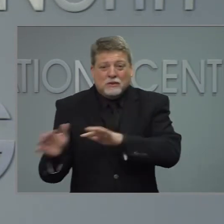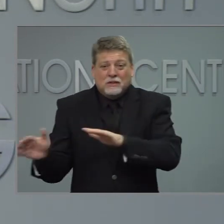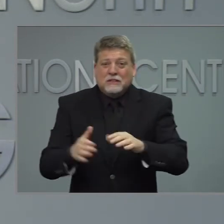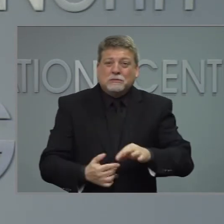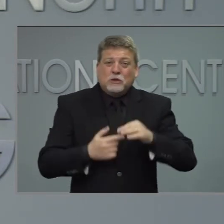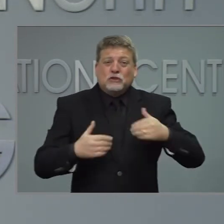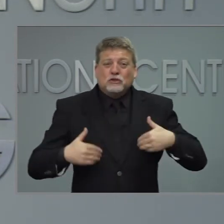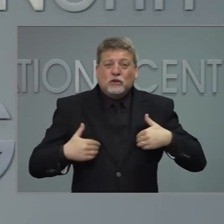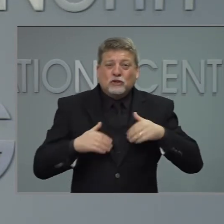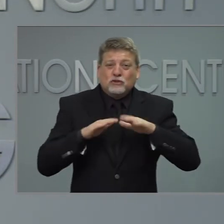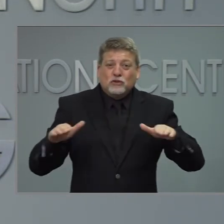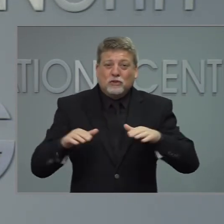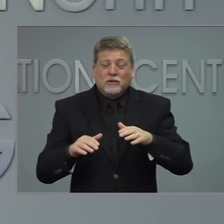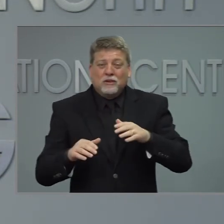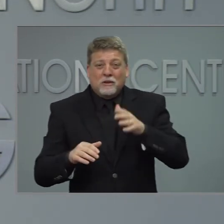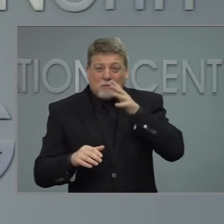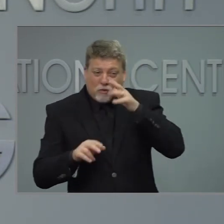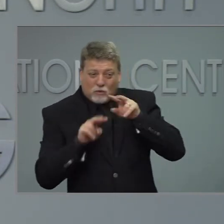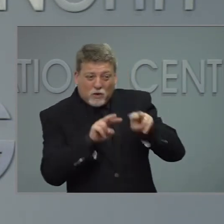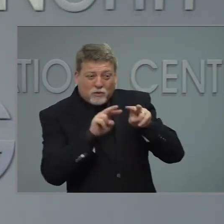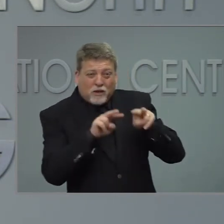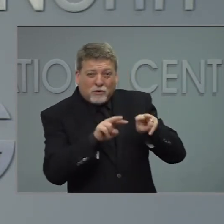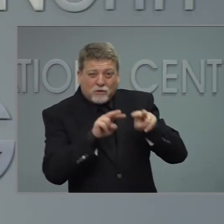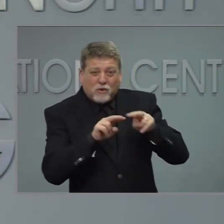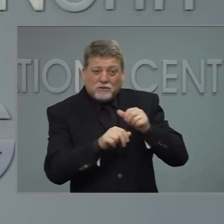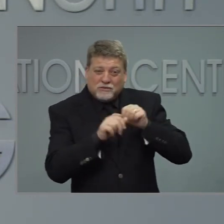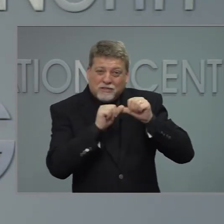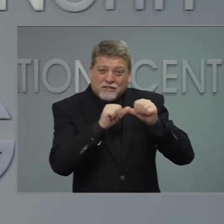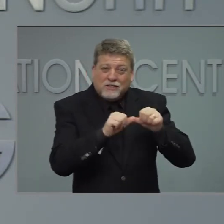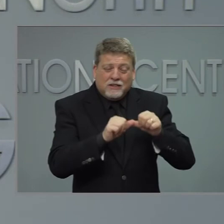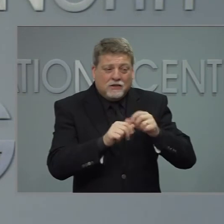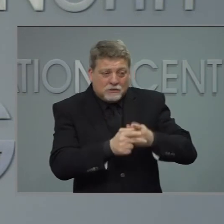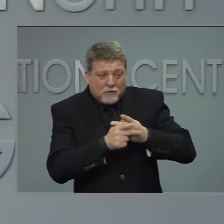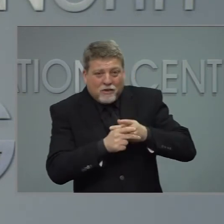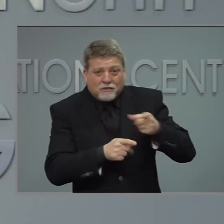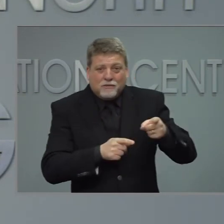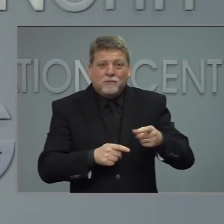en la casa y particularmente los niños más jóvenes hay que asegurarse de que están siendo